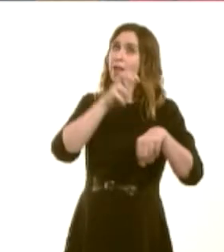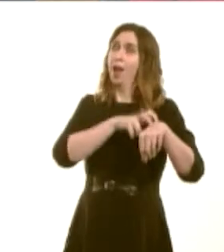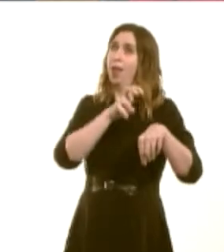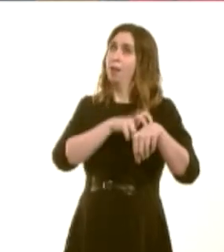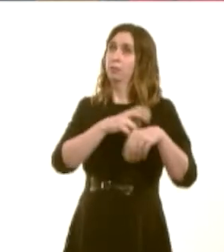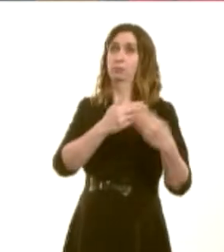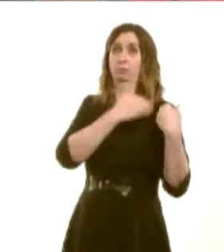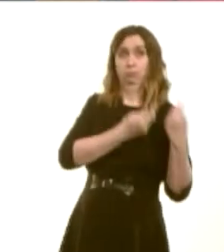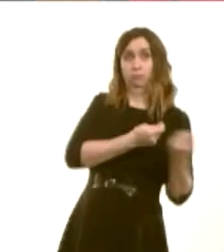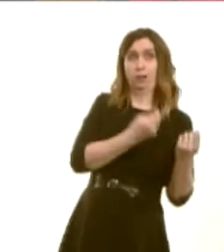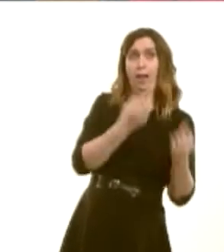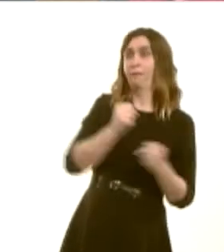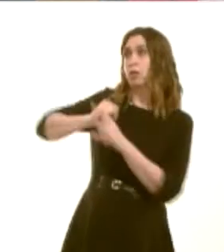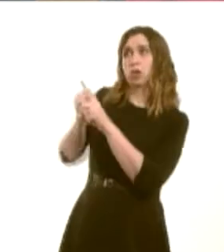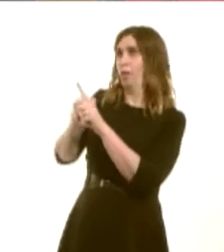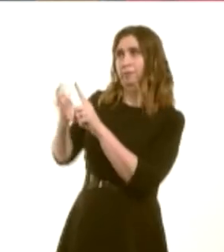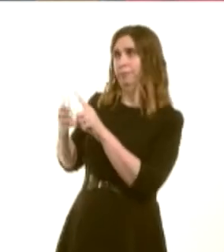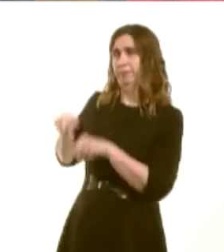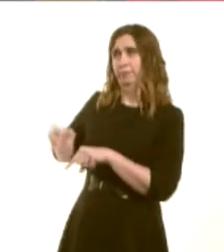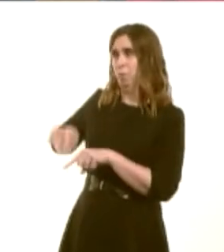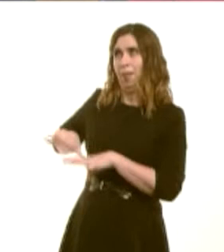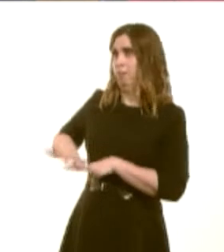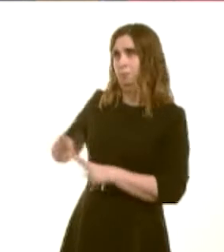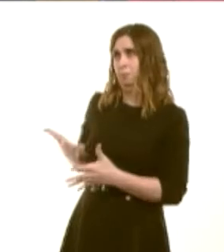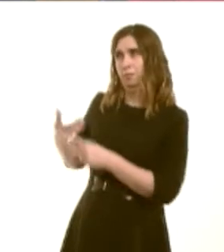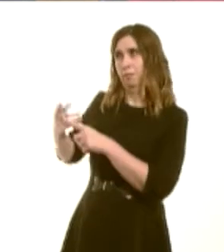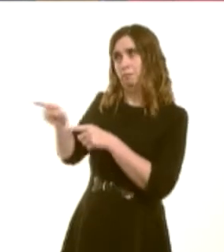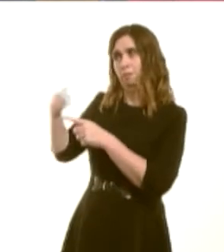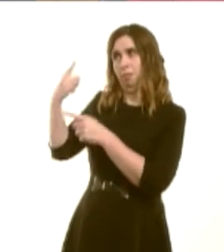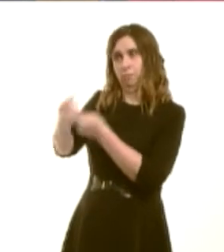yr Alban wedi ffeindioír arian, ond dyna i gyd y maeír Alban wedi ei wneud yw defnyddio